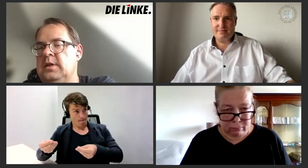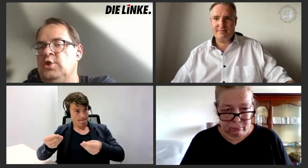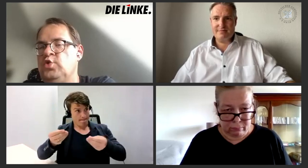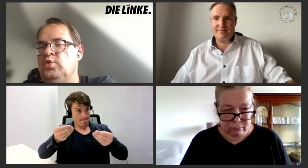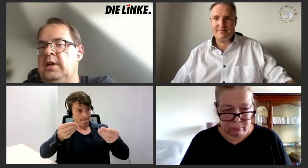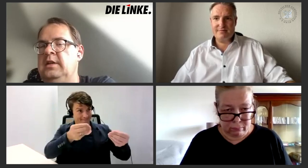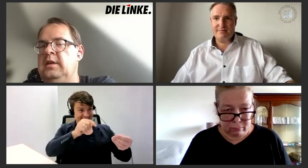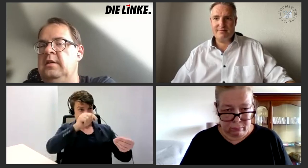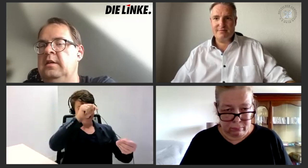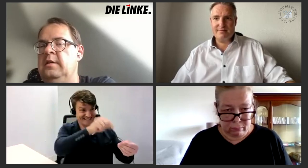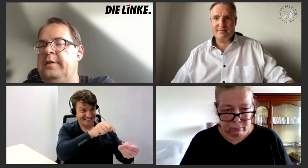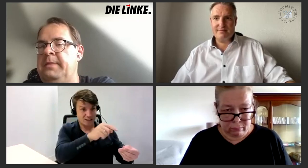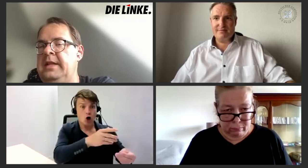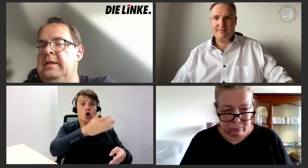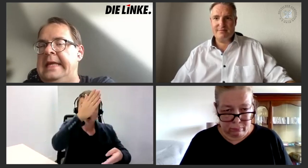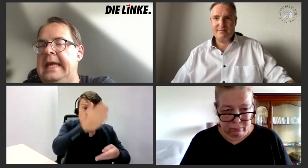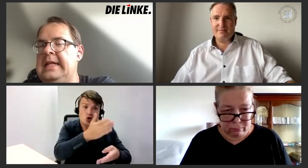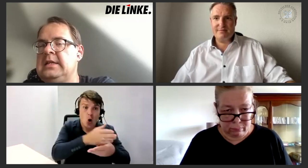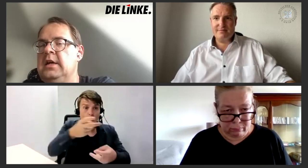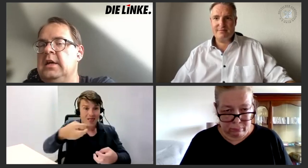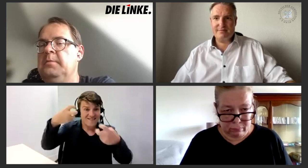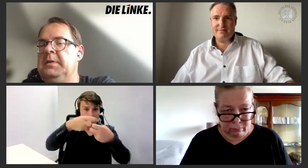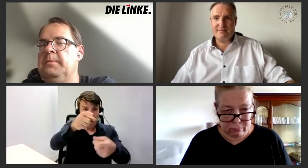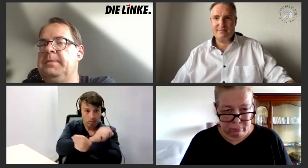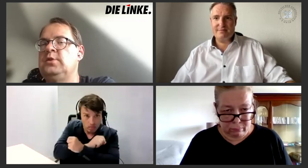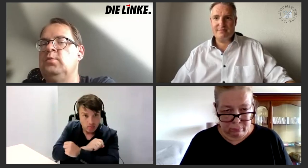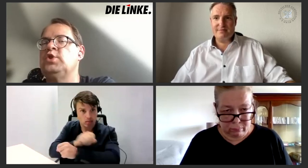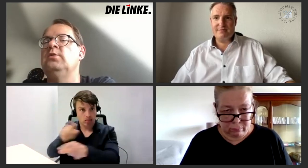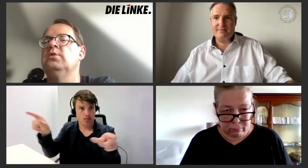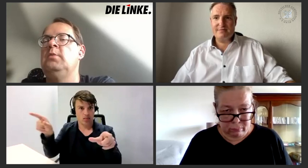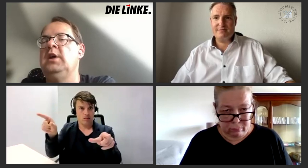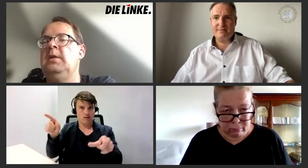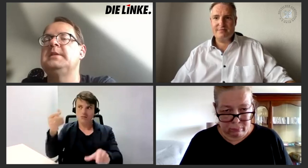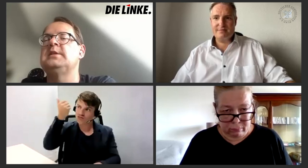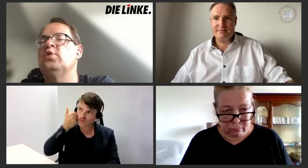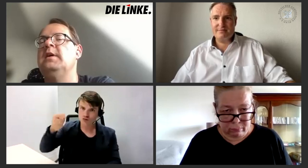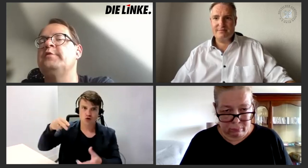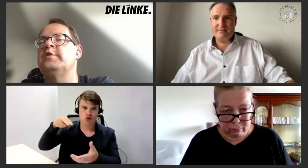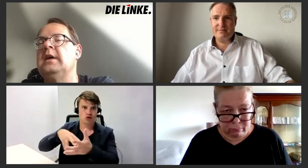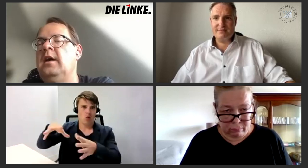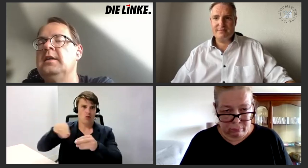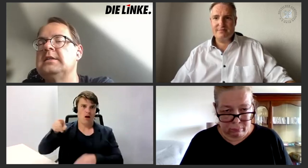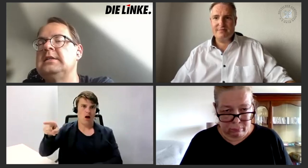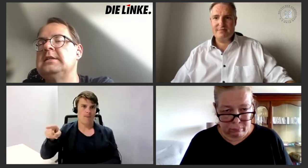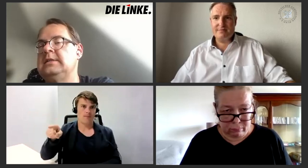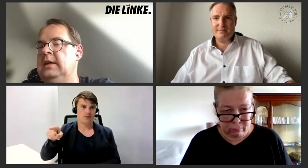diese Fassung dann schon an die Verbände geht, mit der Bitte um Stellungnahme und Einbeziehung,